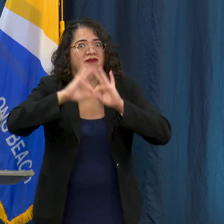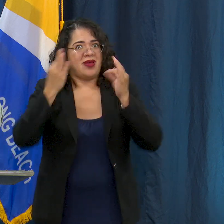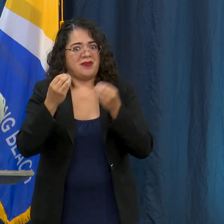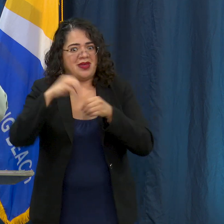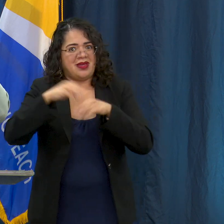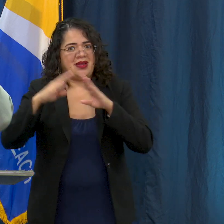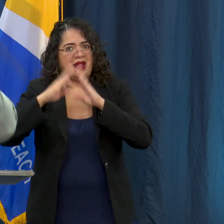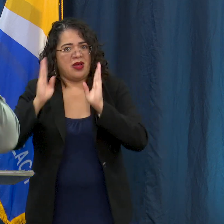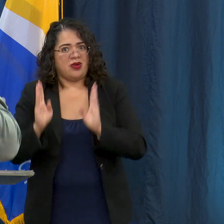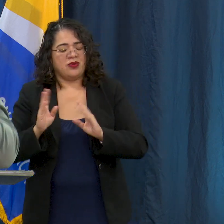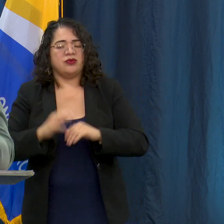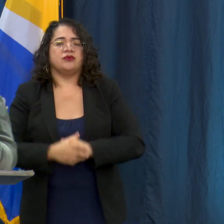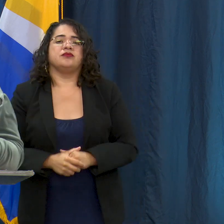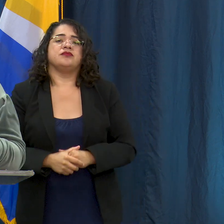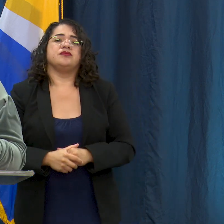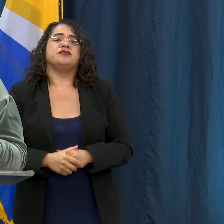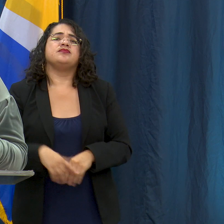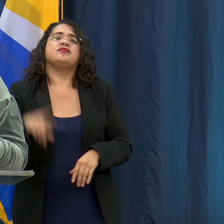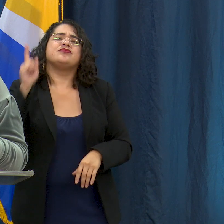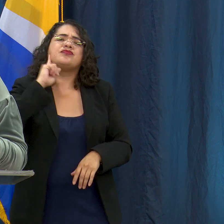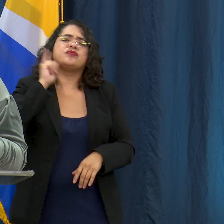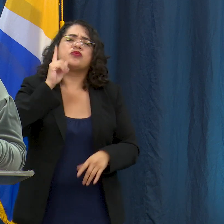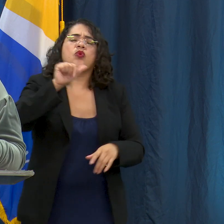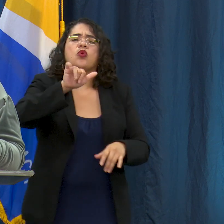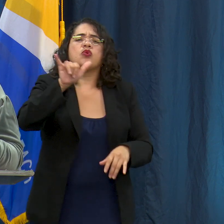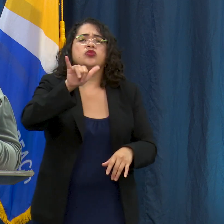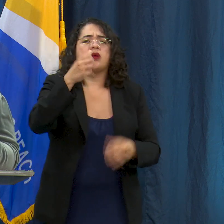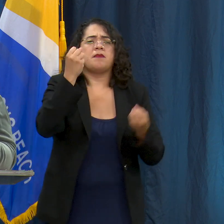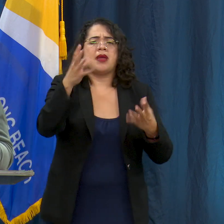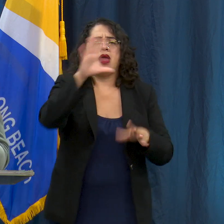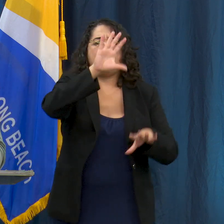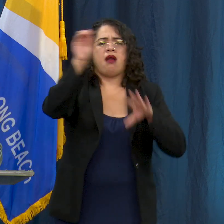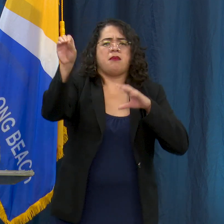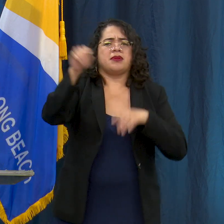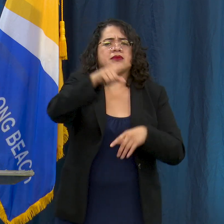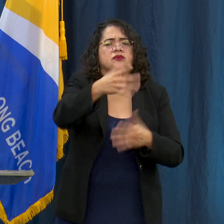información sobre empleados que estan las compañías estan raki viendo que